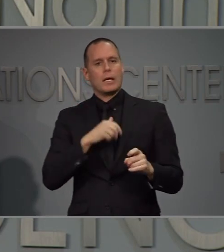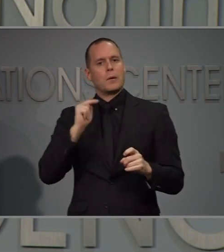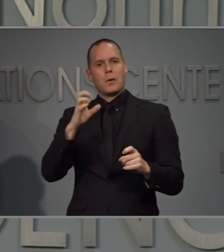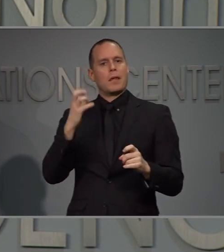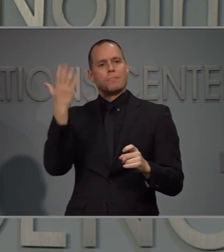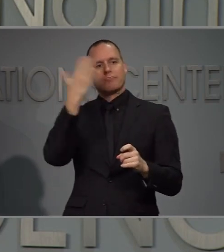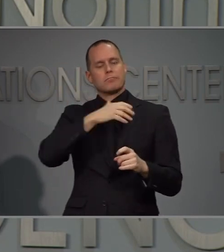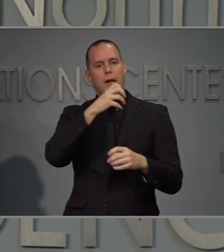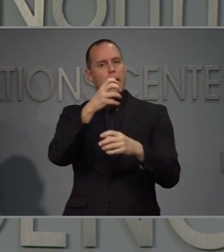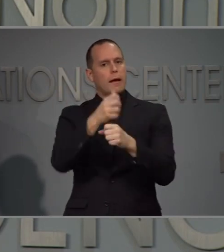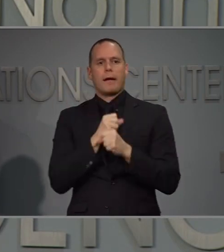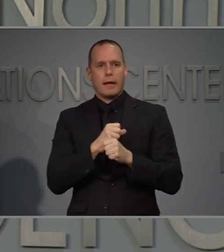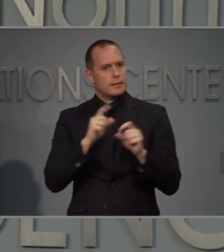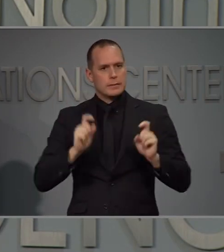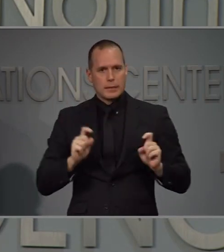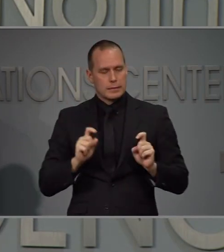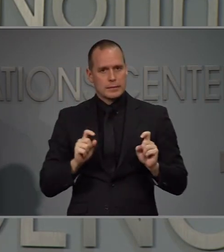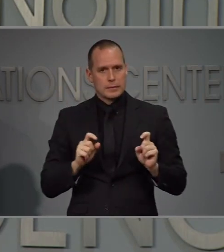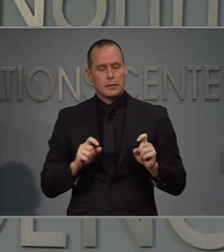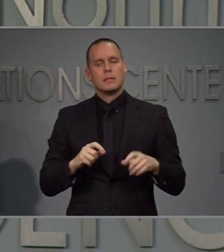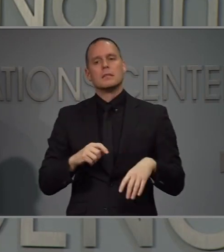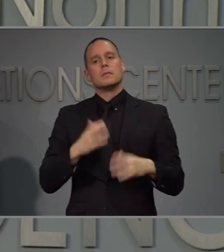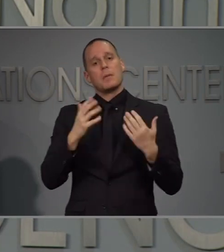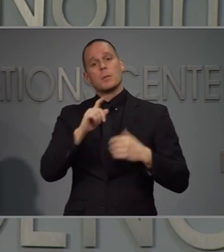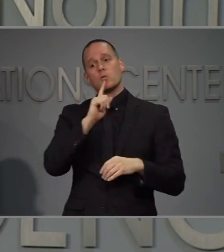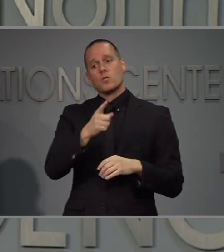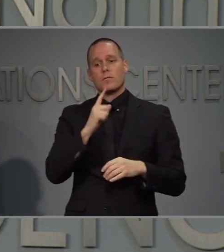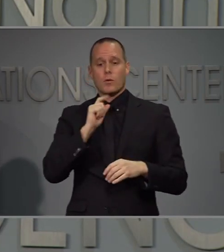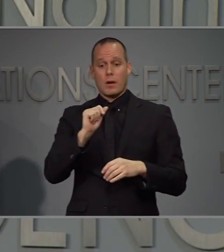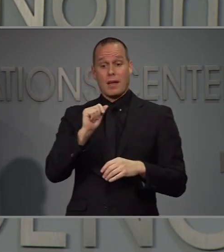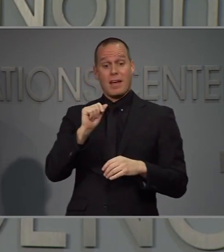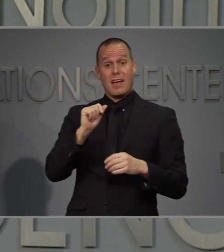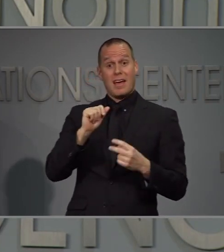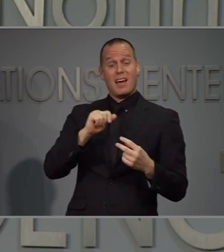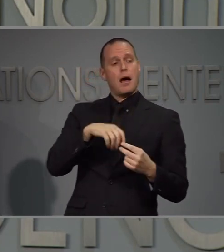han la mejor no tenemos buenas pruebas y esto es cierto no la